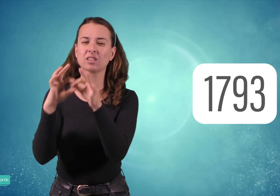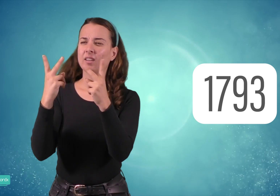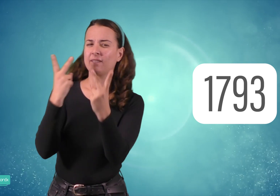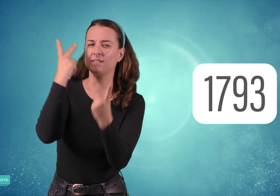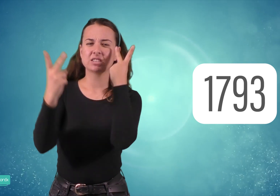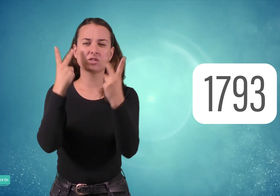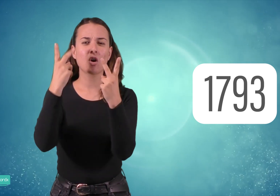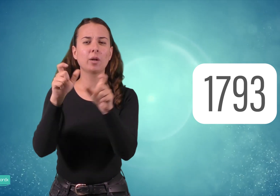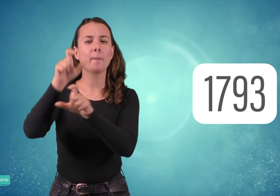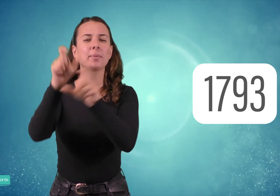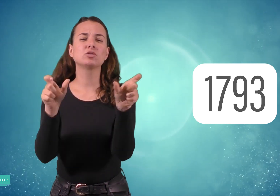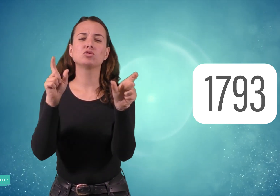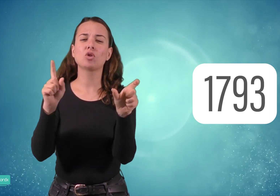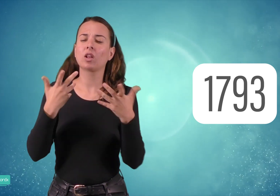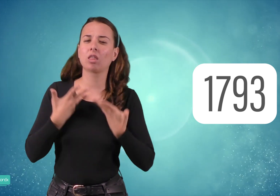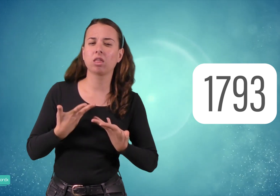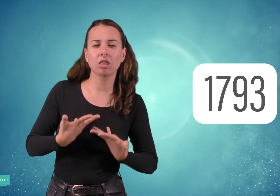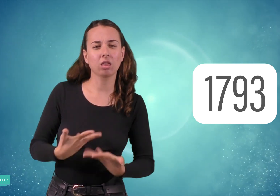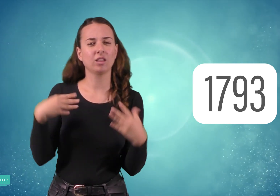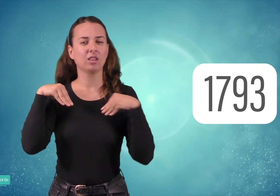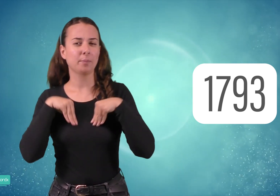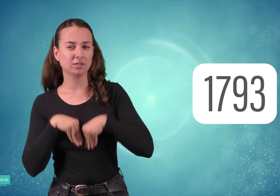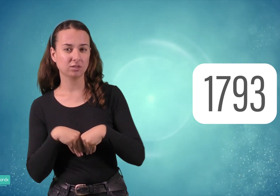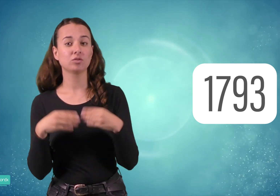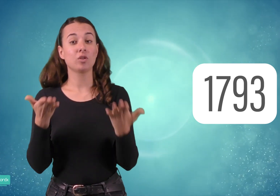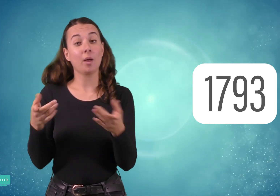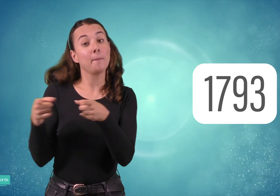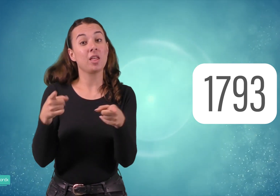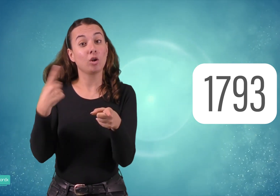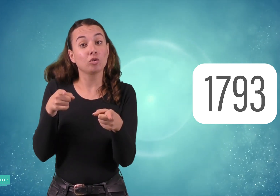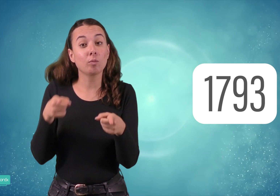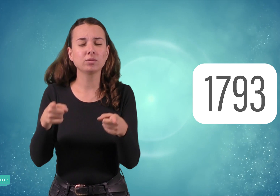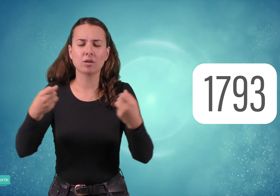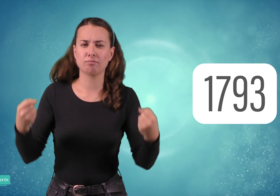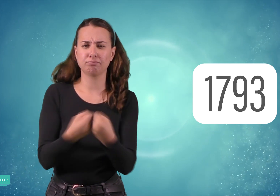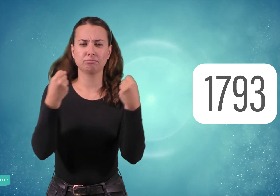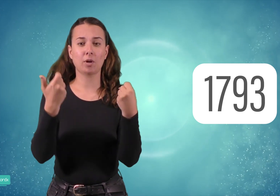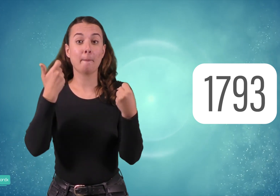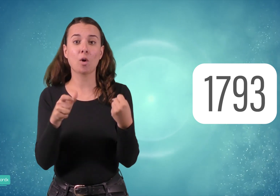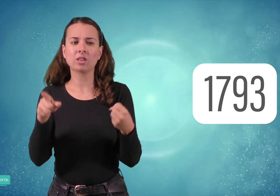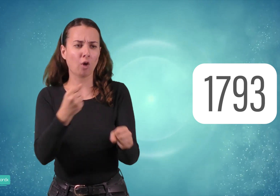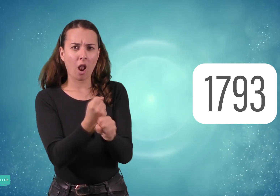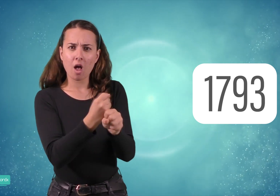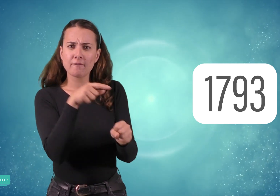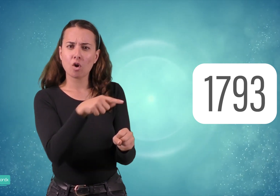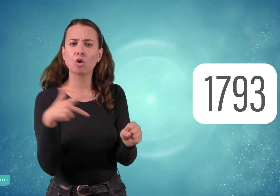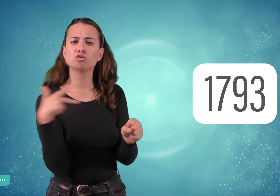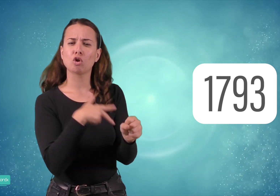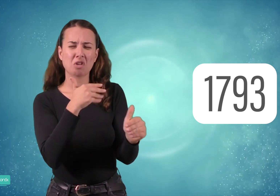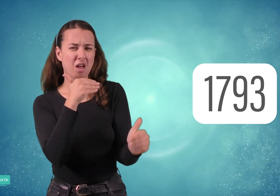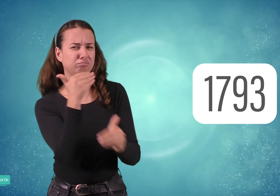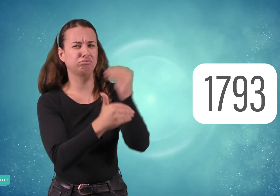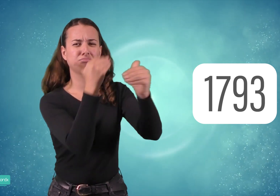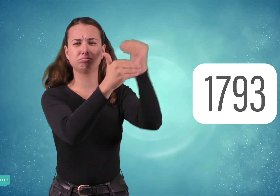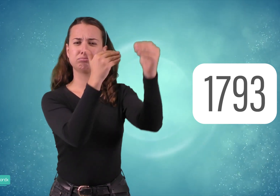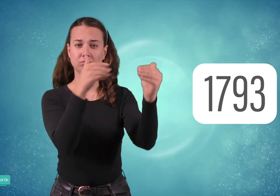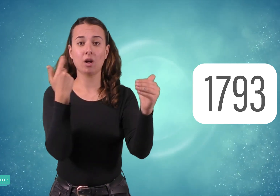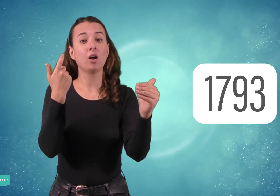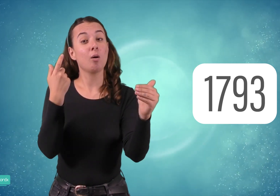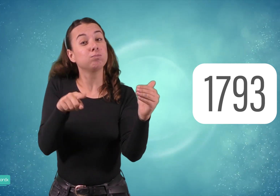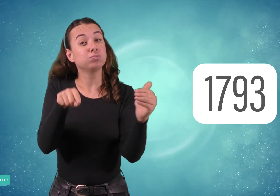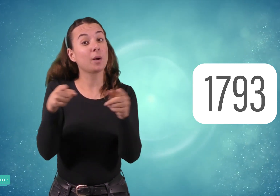una visione deprimente del “vivere”, che, però, entra in contrasto con la sua strepitosa scalata sociale.